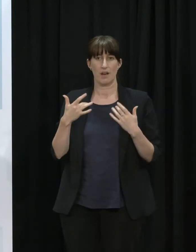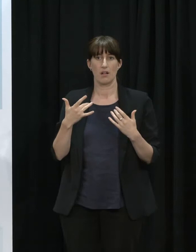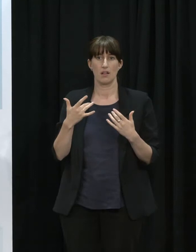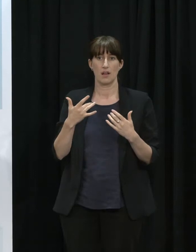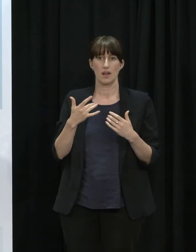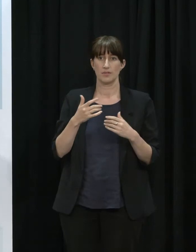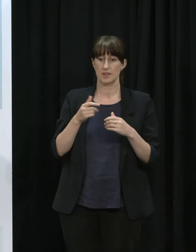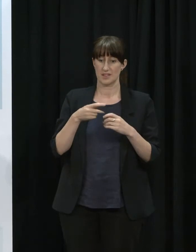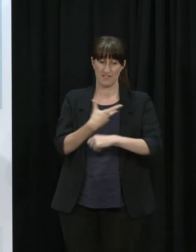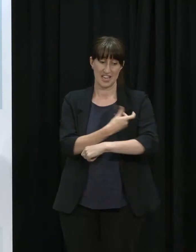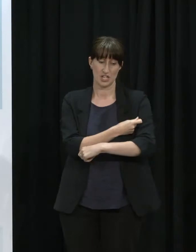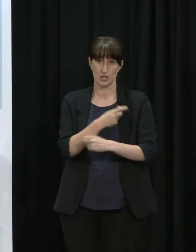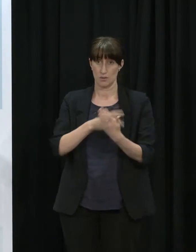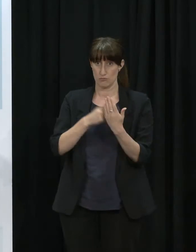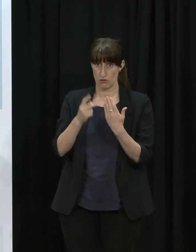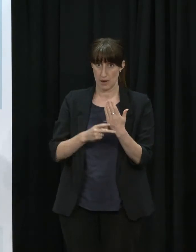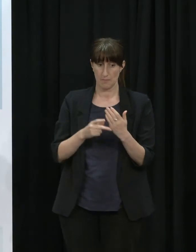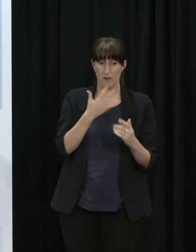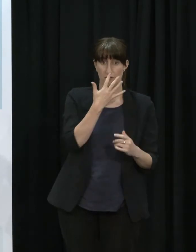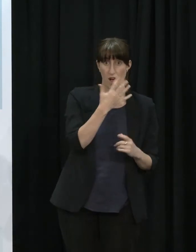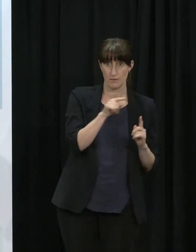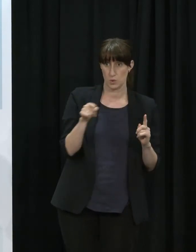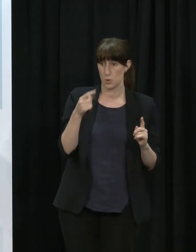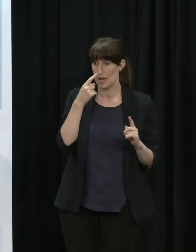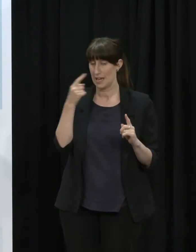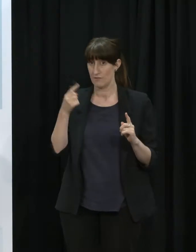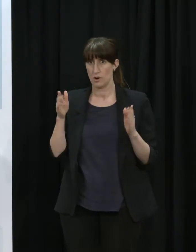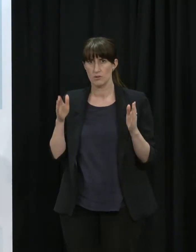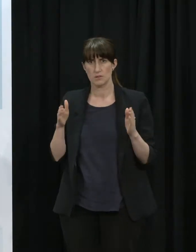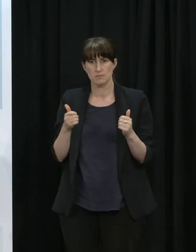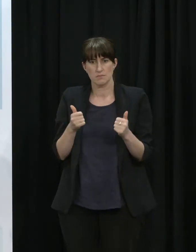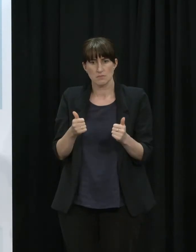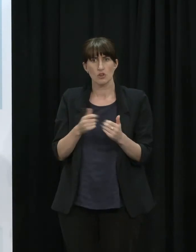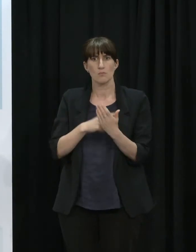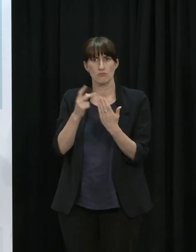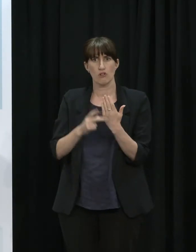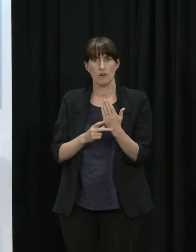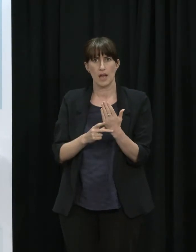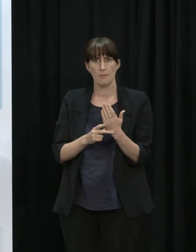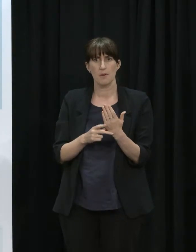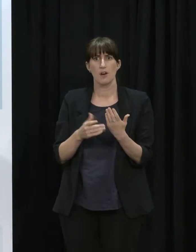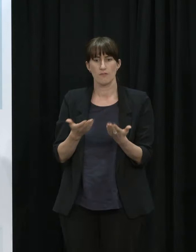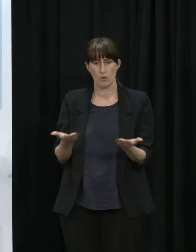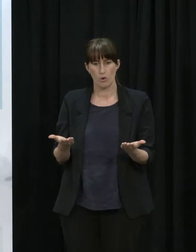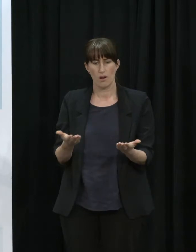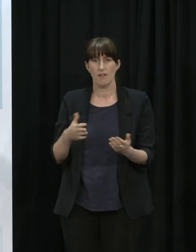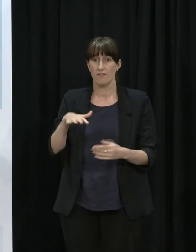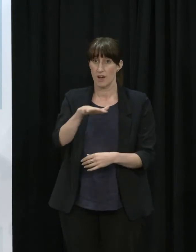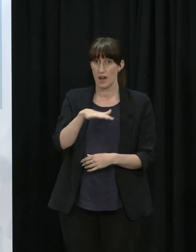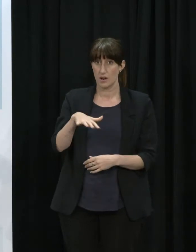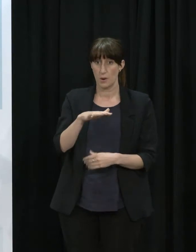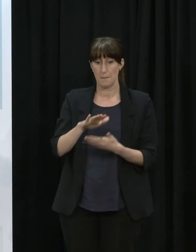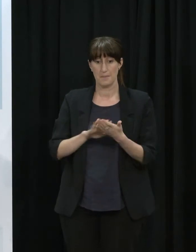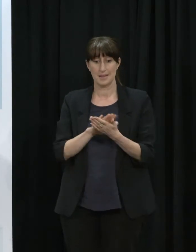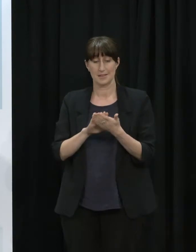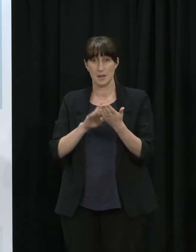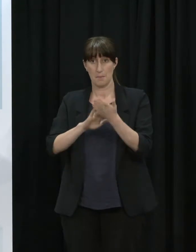apiha me nga whakahaere hauora.